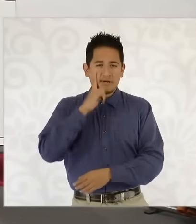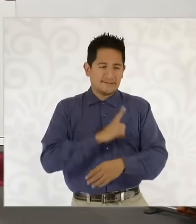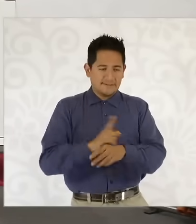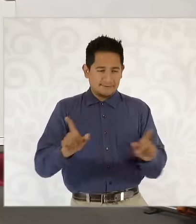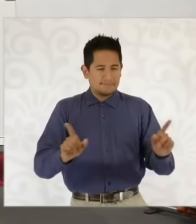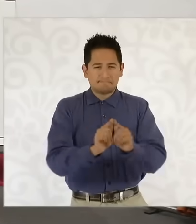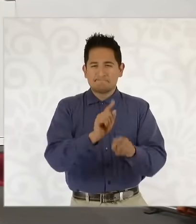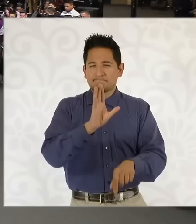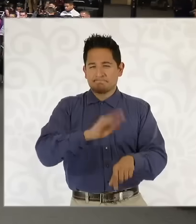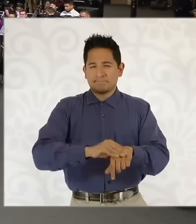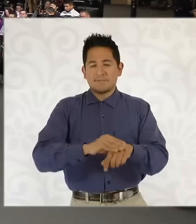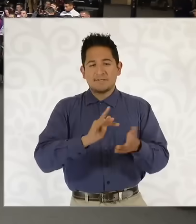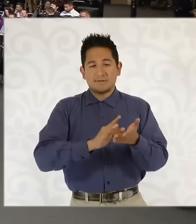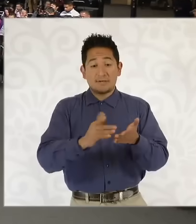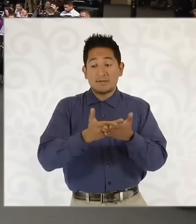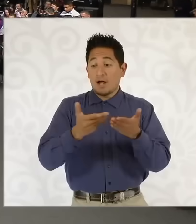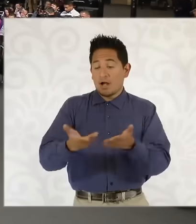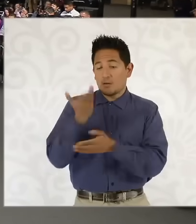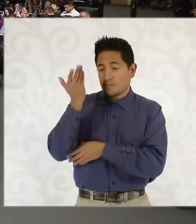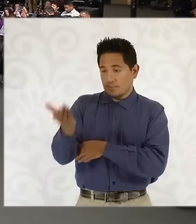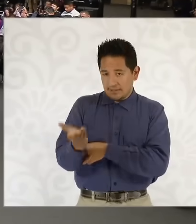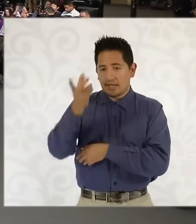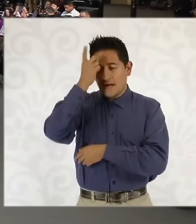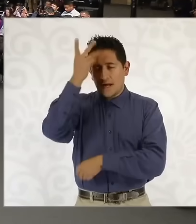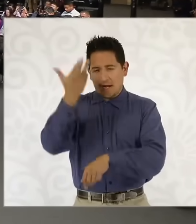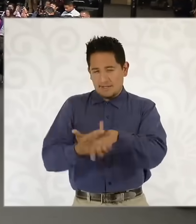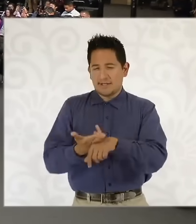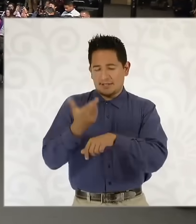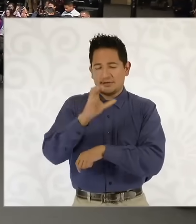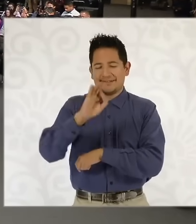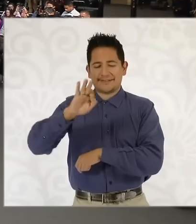pediría a la a la directora de la Comisión Federal de Electricidad que explique todos los avances y